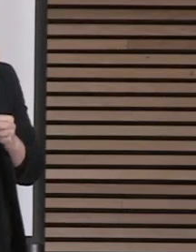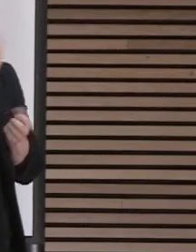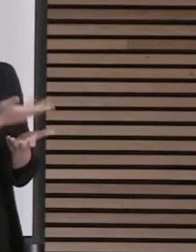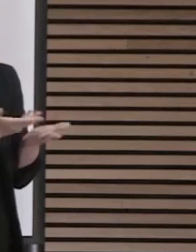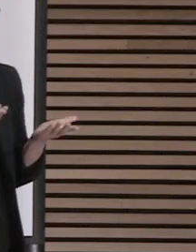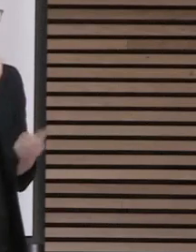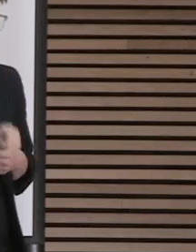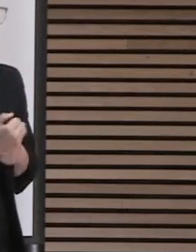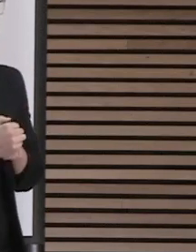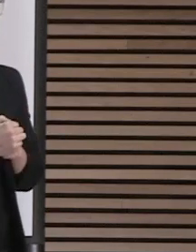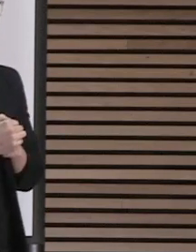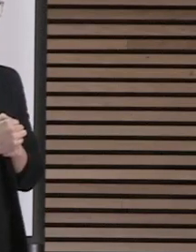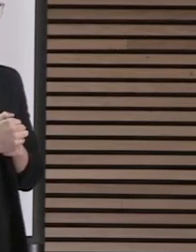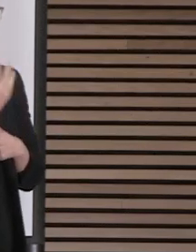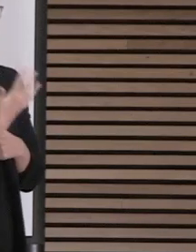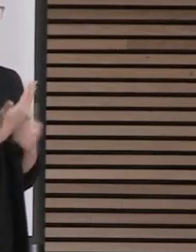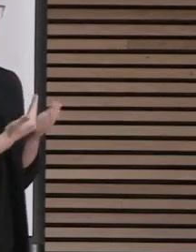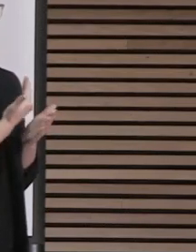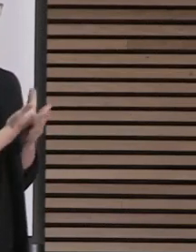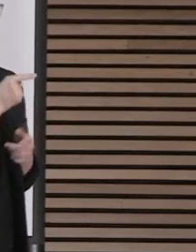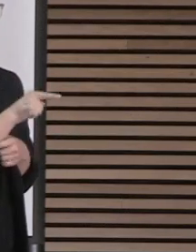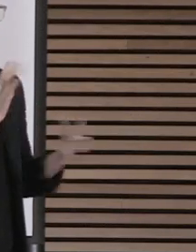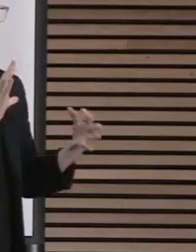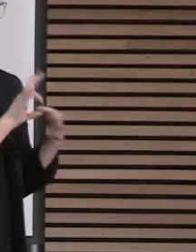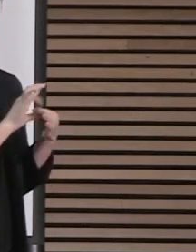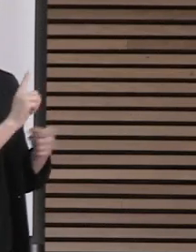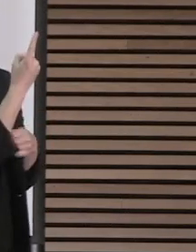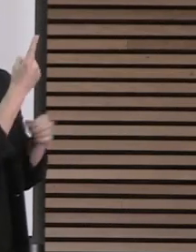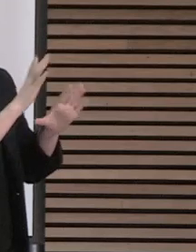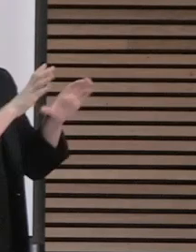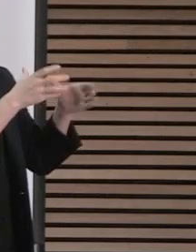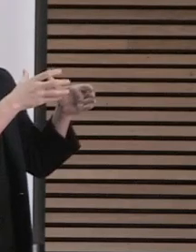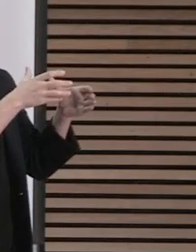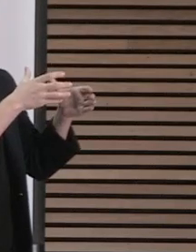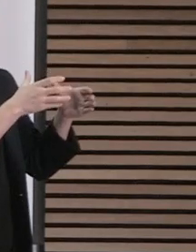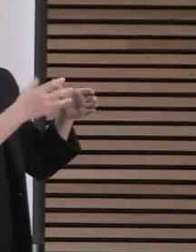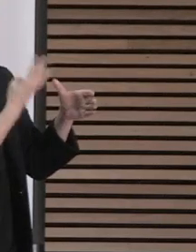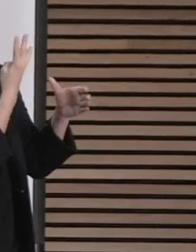E rima ma. Nga take hou o te COVID-19 hei purongo i tenei ra